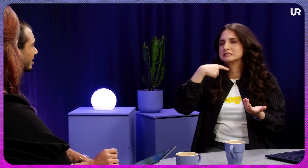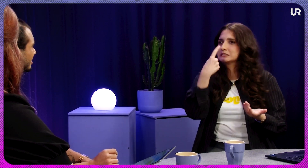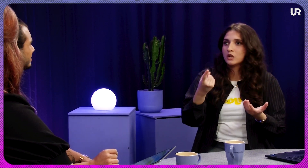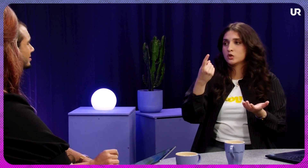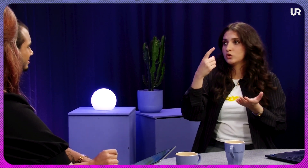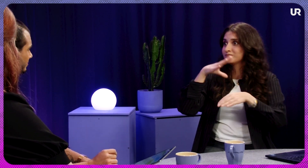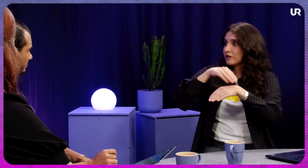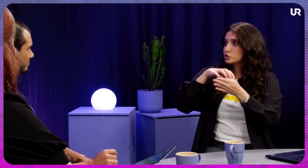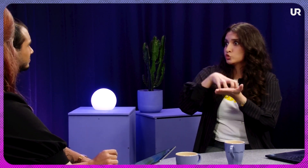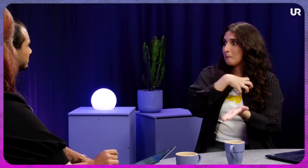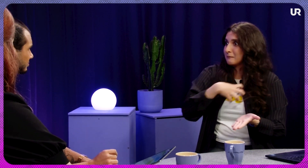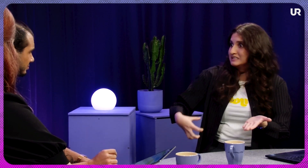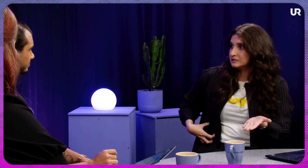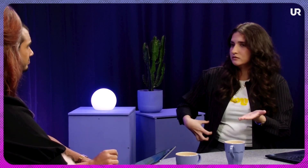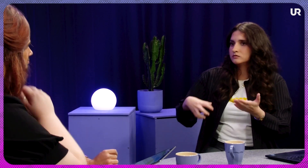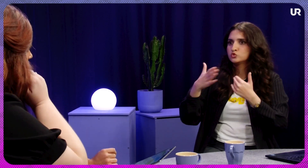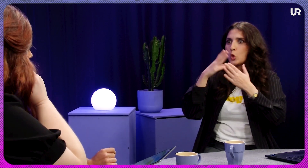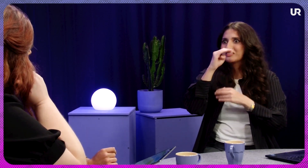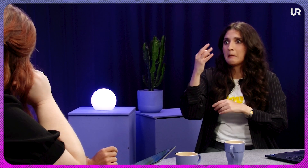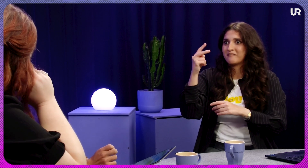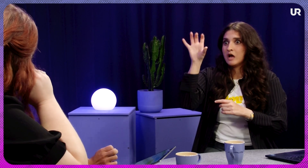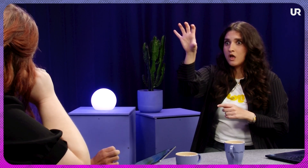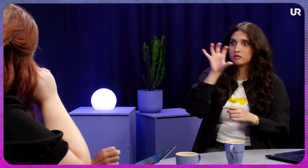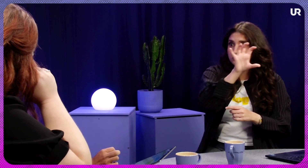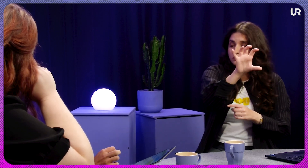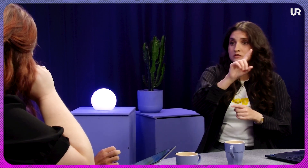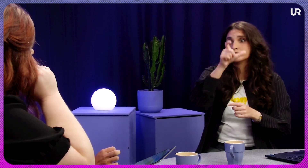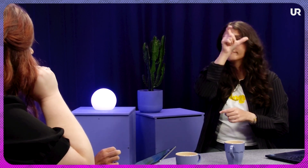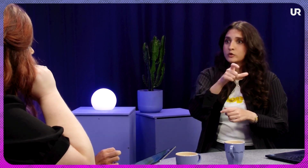Om man gör ett deepfake-klipp där vår svenska statsminister-